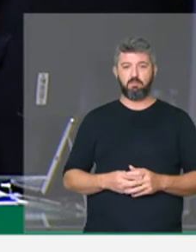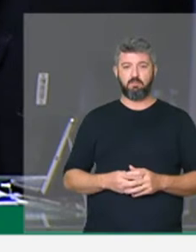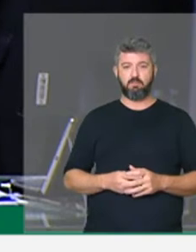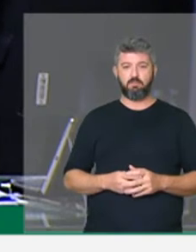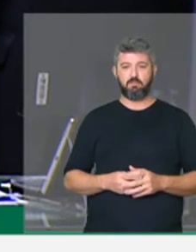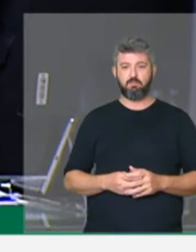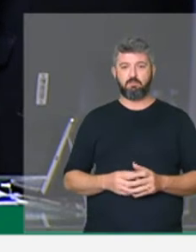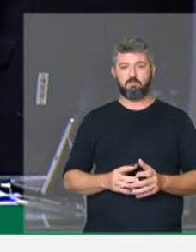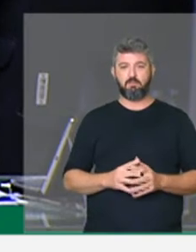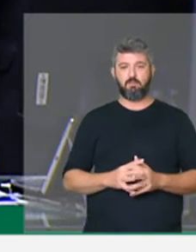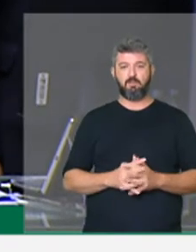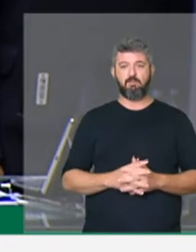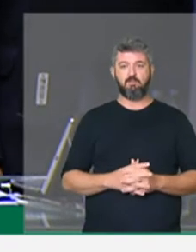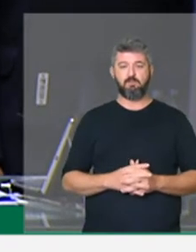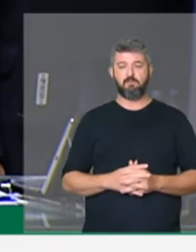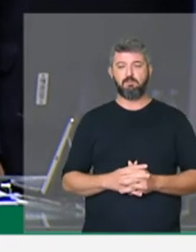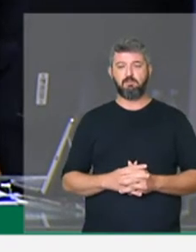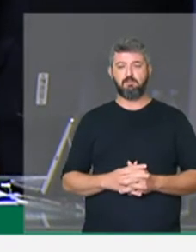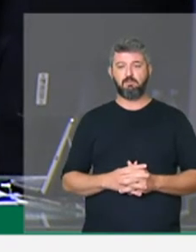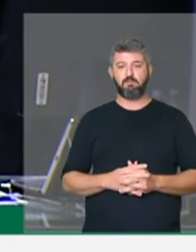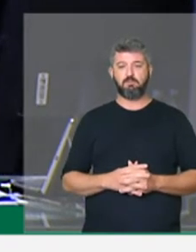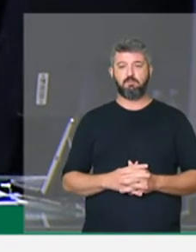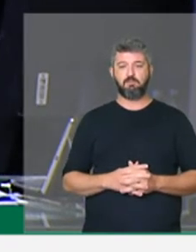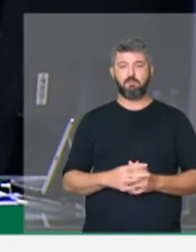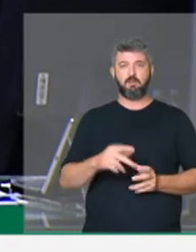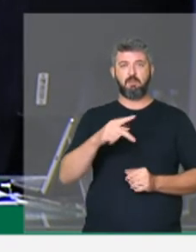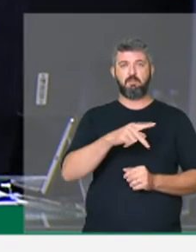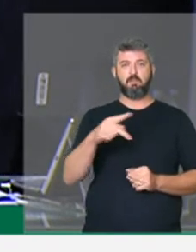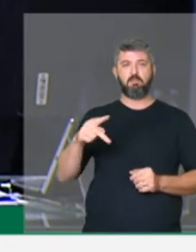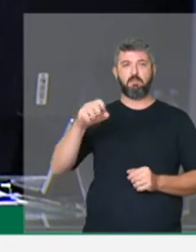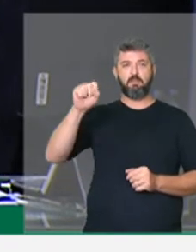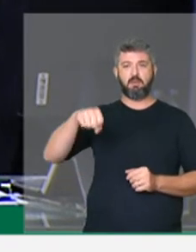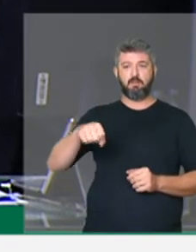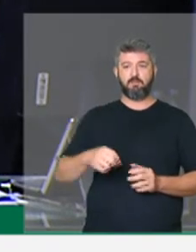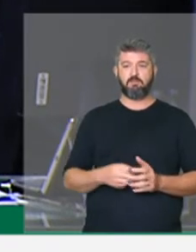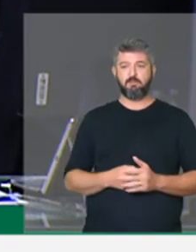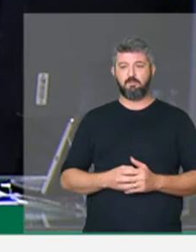PRESIDENTE. [PRESIDENTE]: BOM,